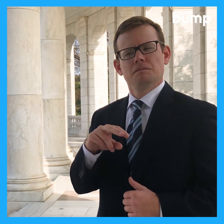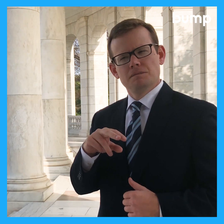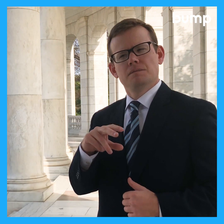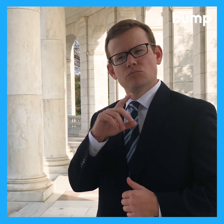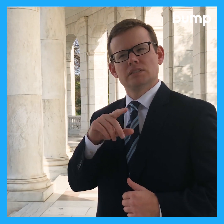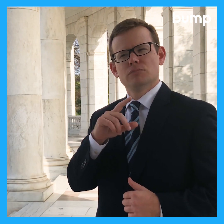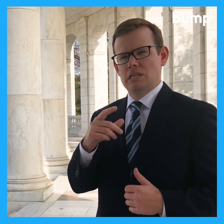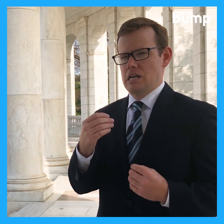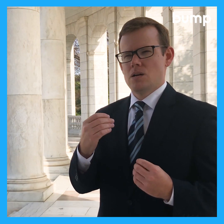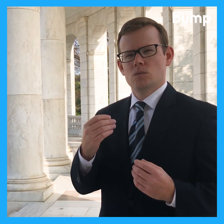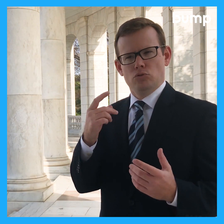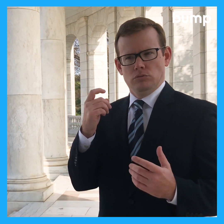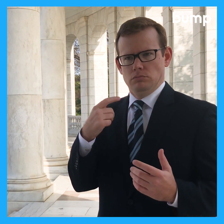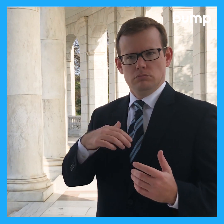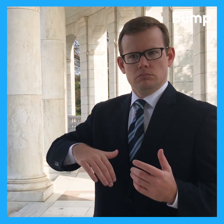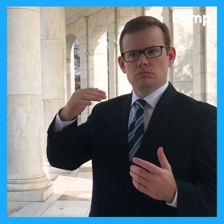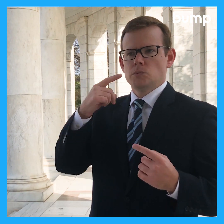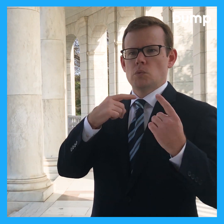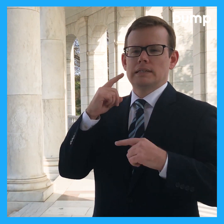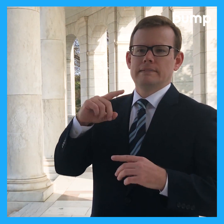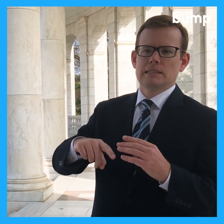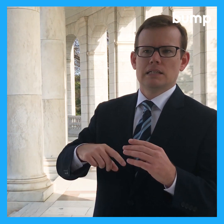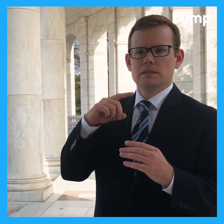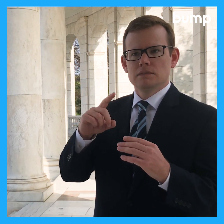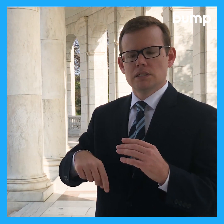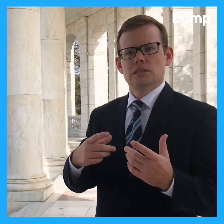Cuando me enteré de eso, intenté averiguar cómo fue a suceder. Creciendo, siempre me decían "Los sordos no pueden, Los sordos no pueden".